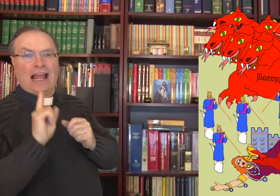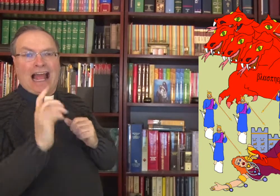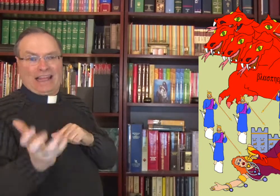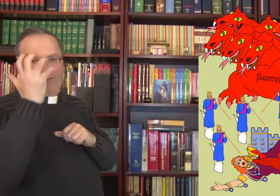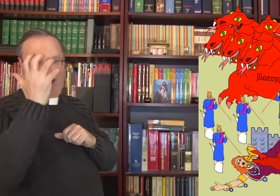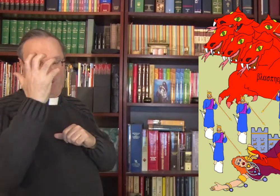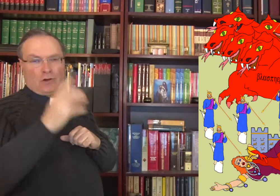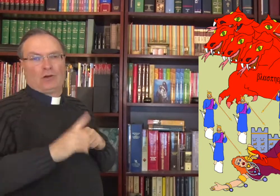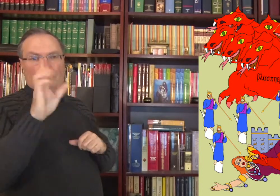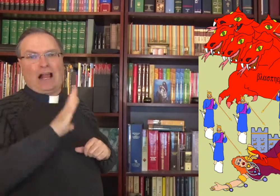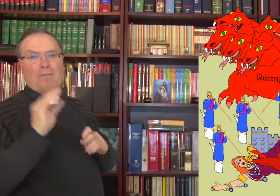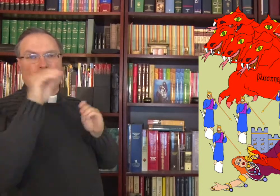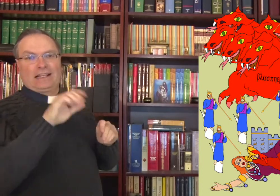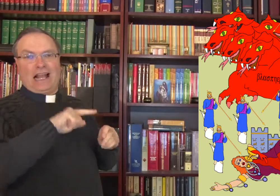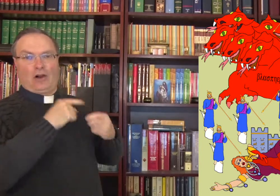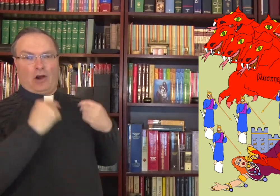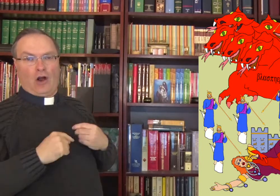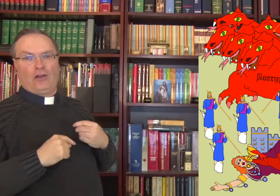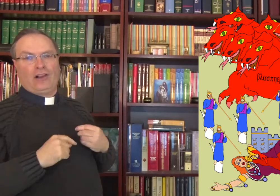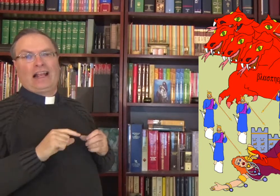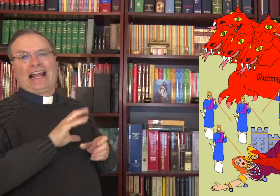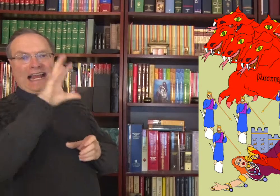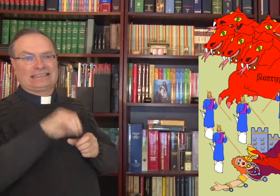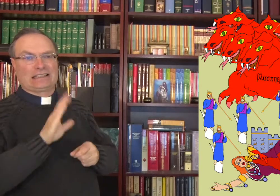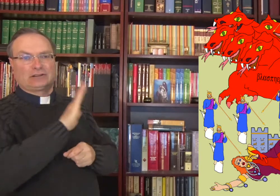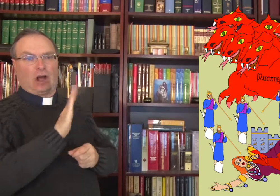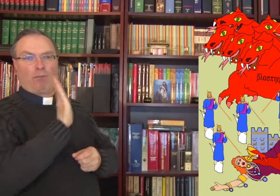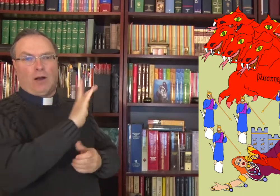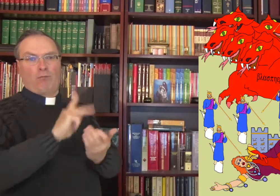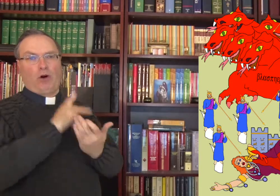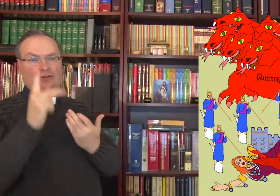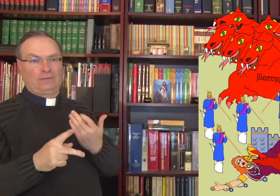En effet, Dieu leur a mis à cœur de réaliser son propre projet